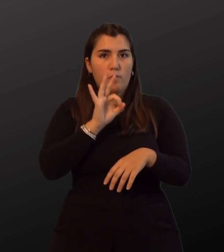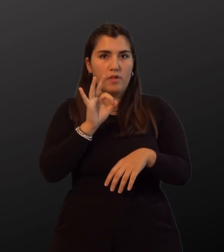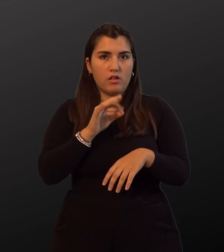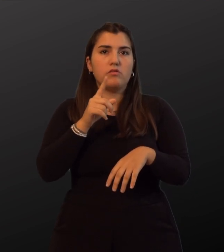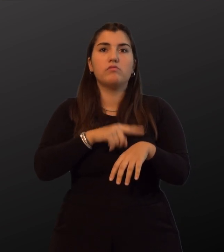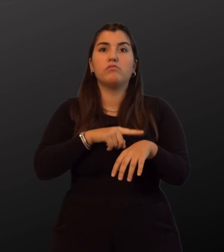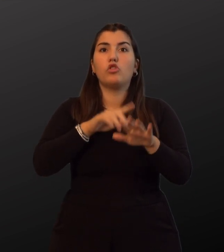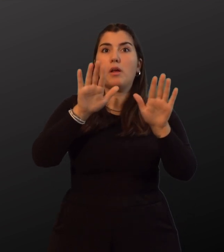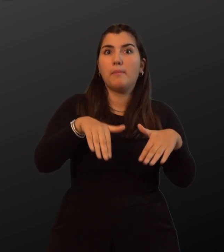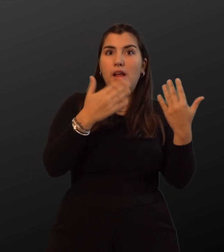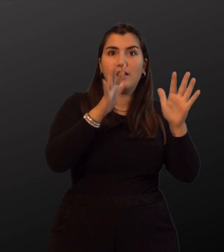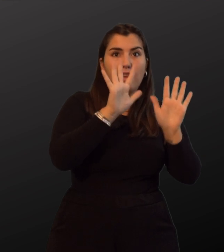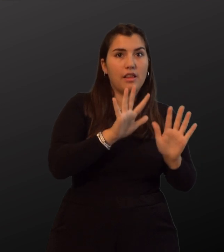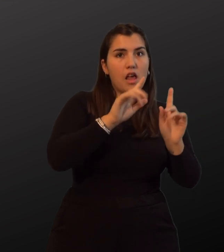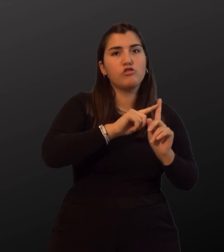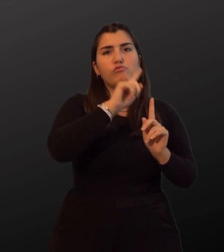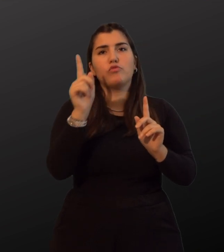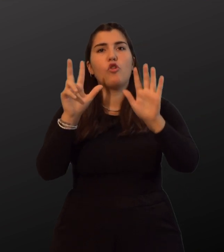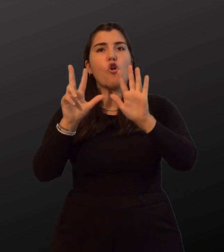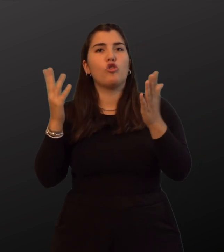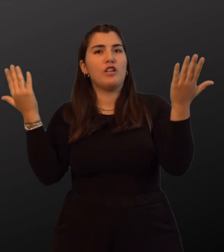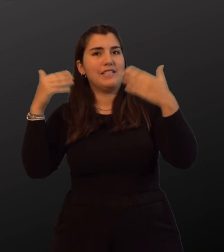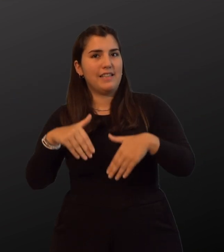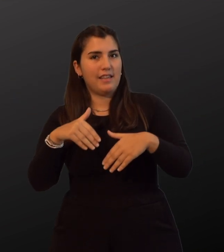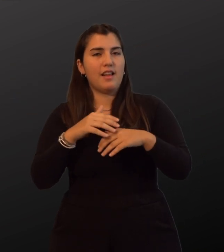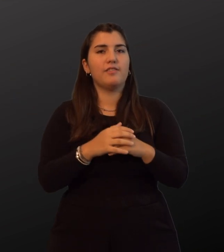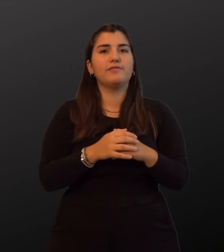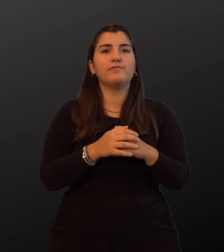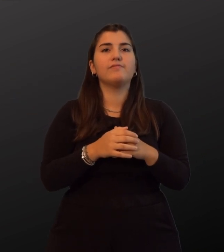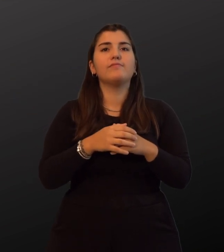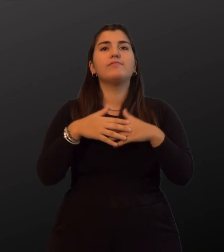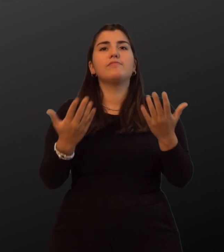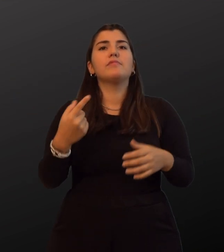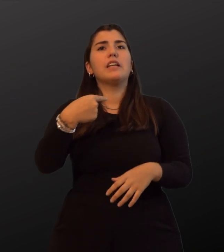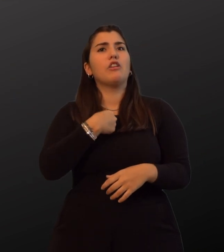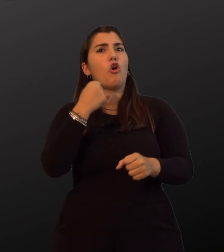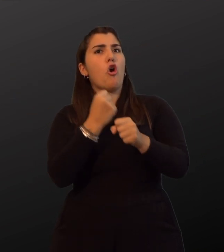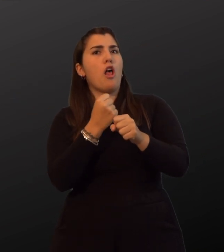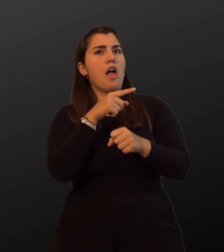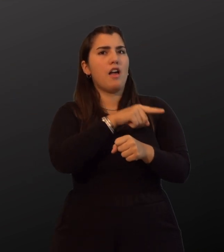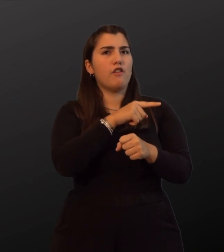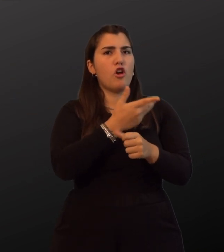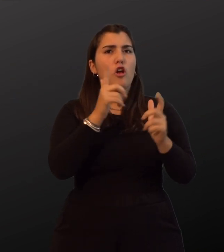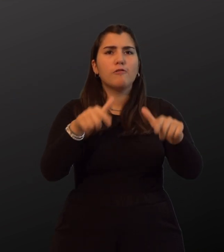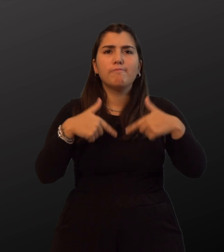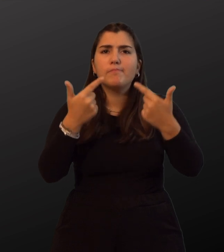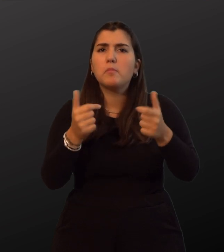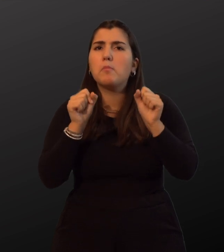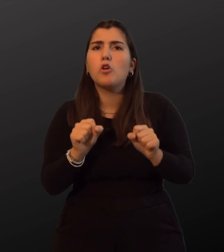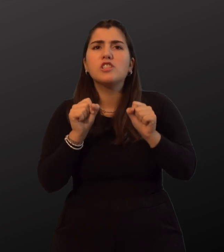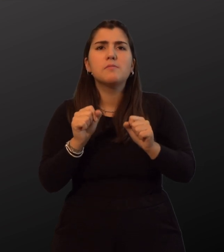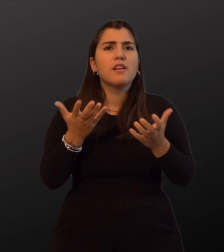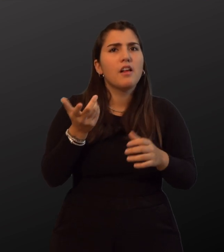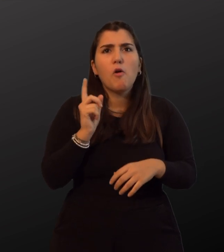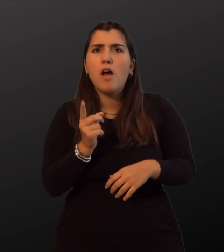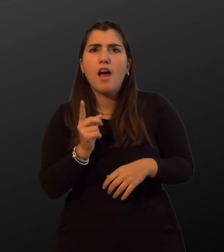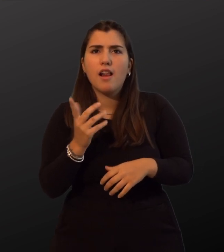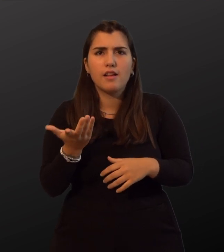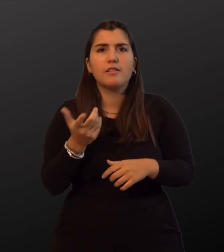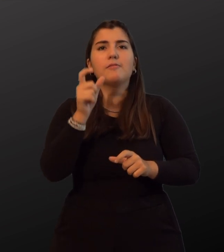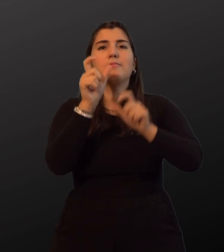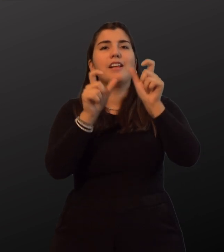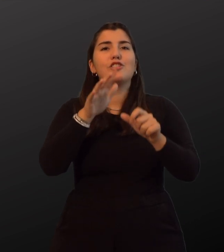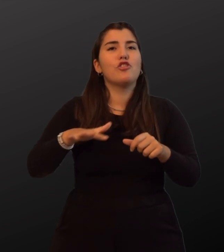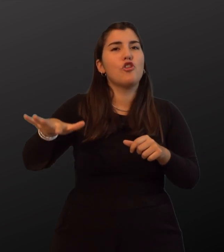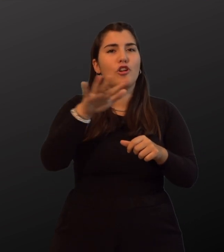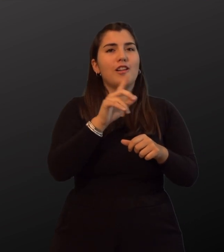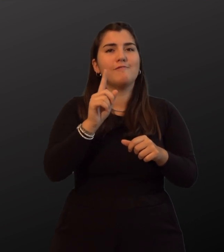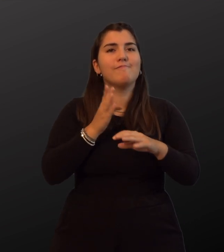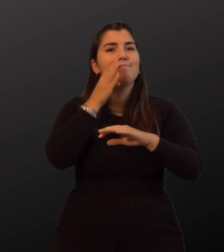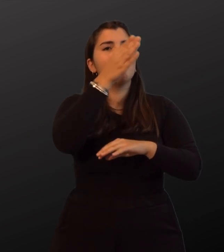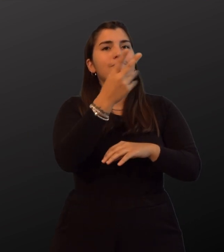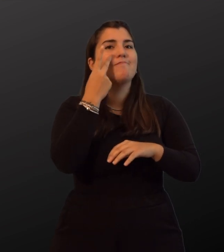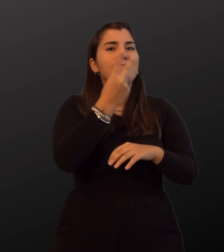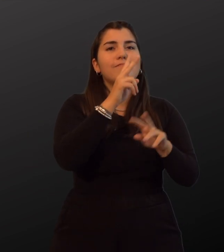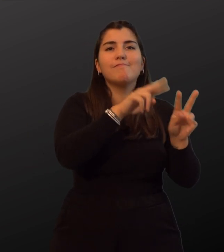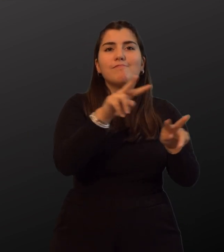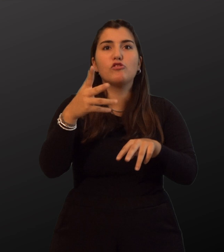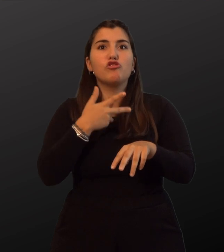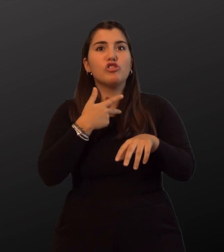dalle 10:00 alle 18:00. Che opportunità vi dà 'Io lavoro'? A 'Io lavoro' troverete molti stand di